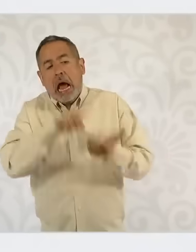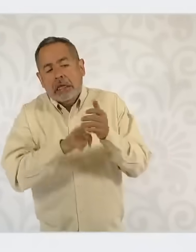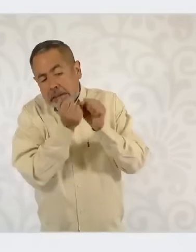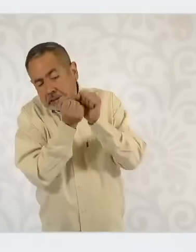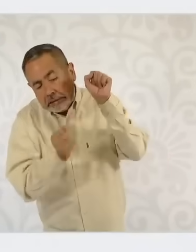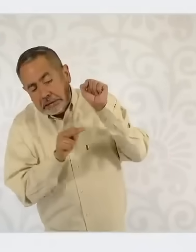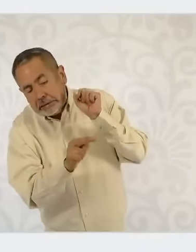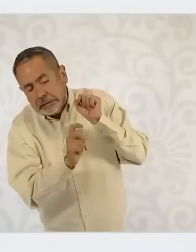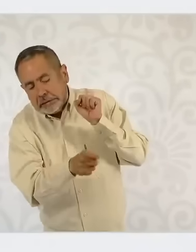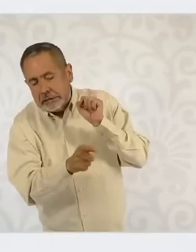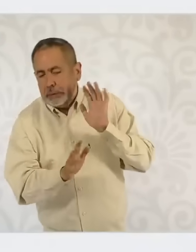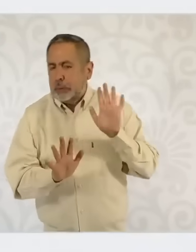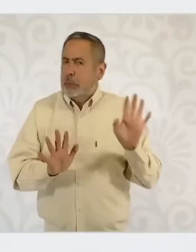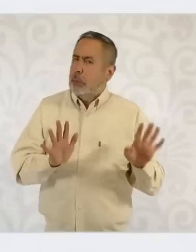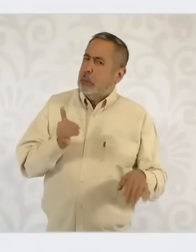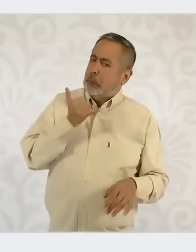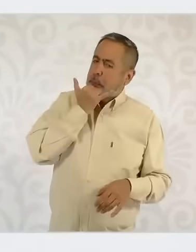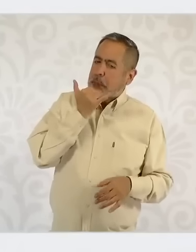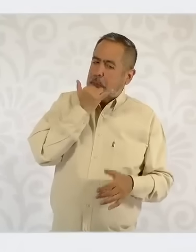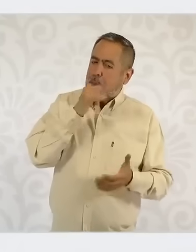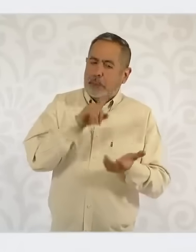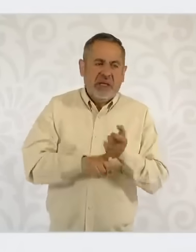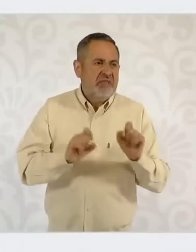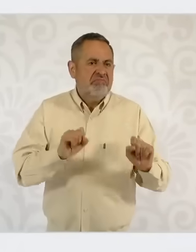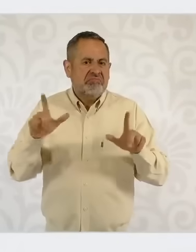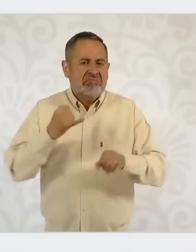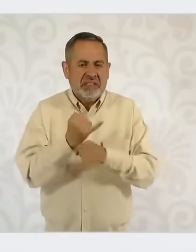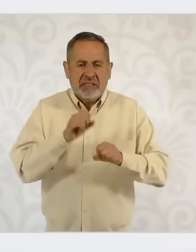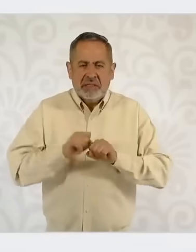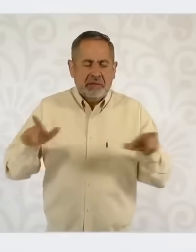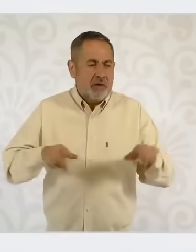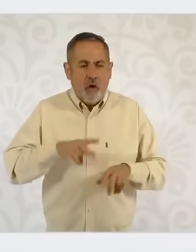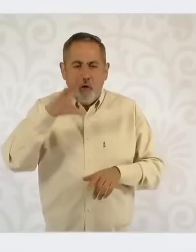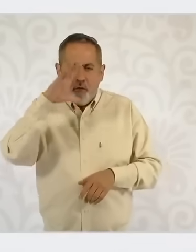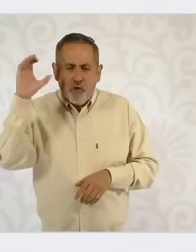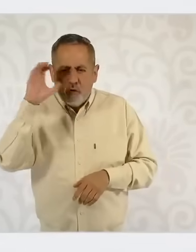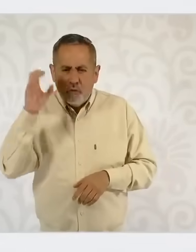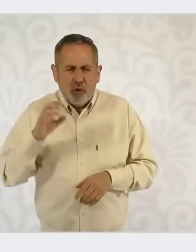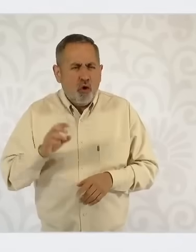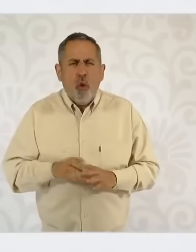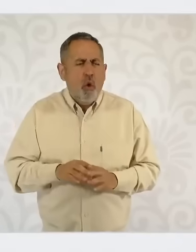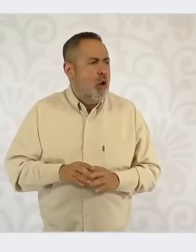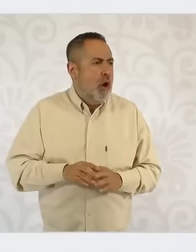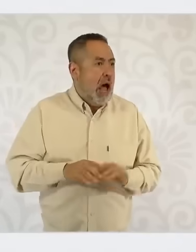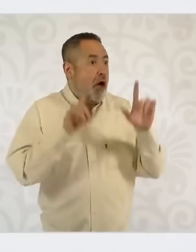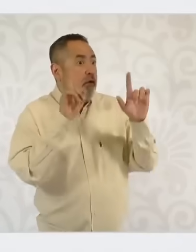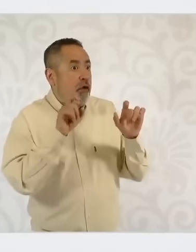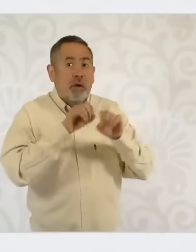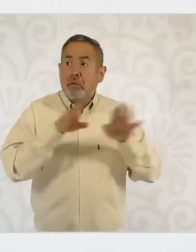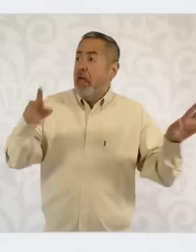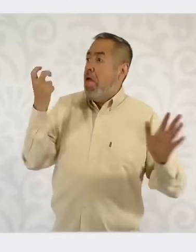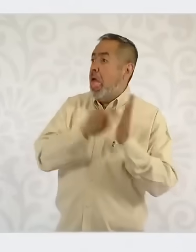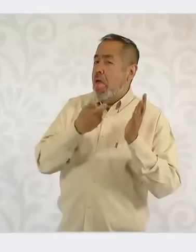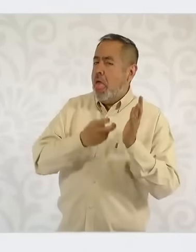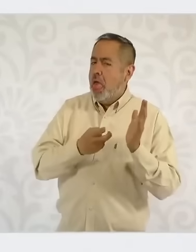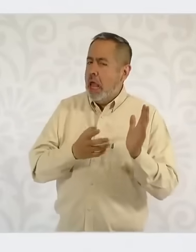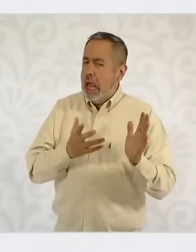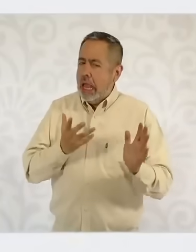Hay muchas publicaciones en las redes de estas fotografías cómo es que se dieron